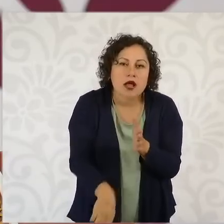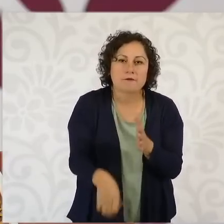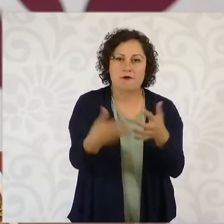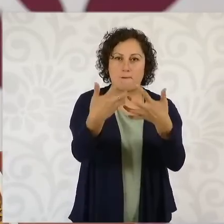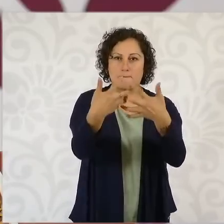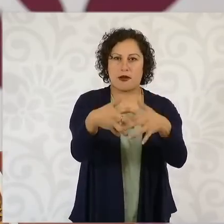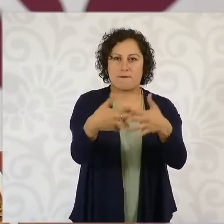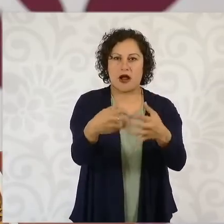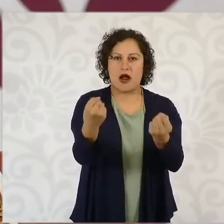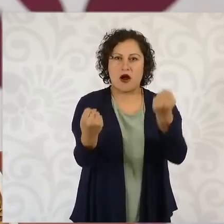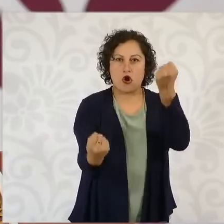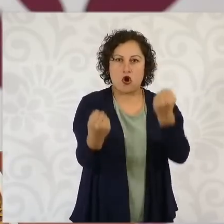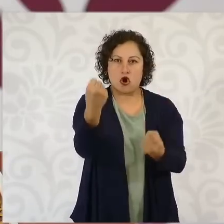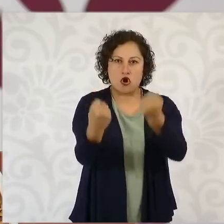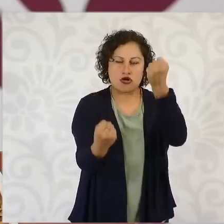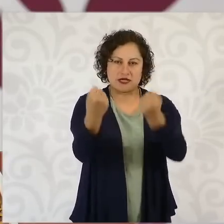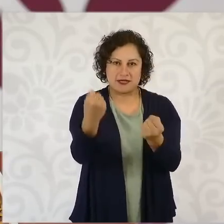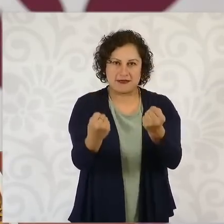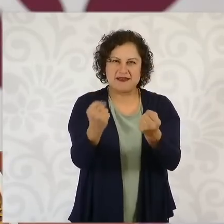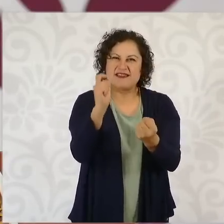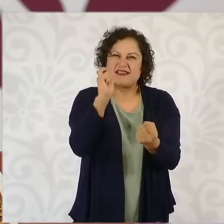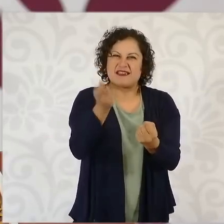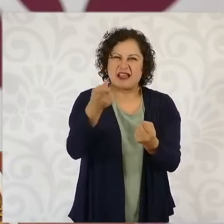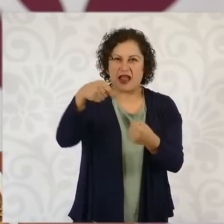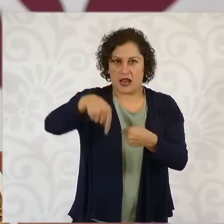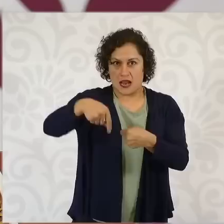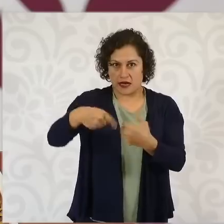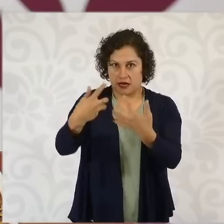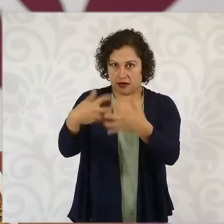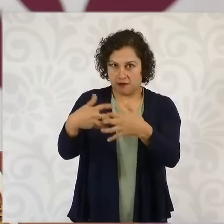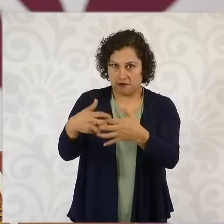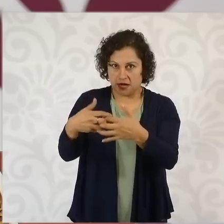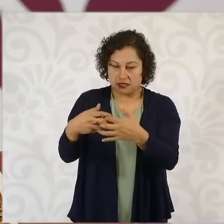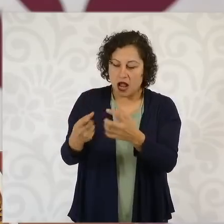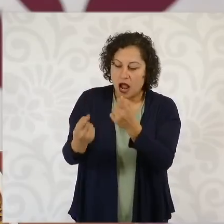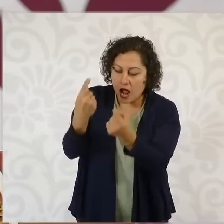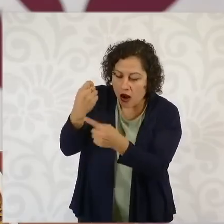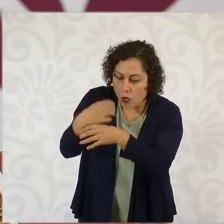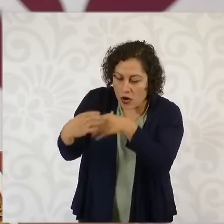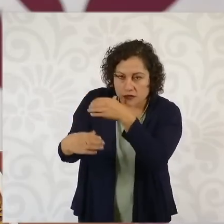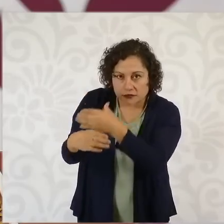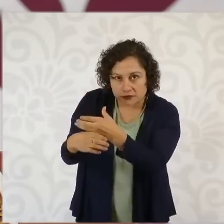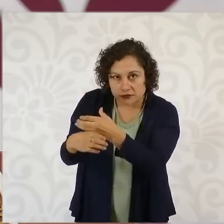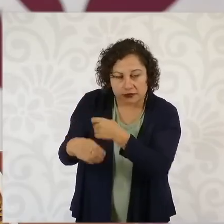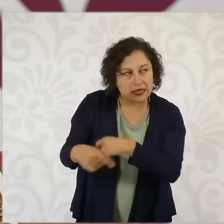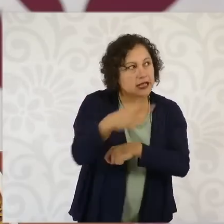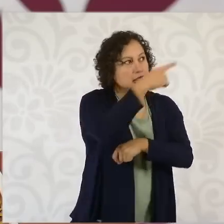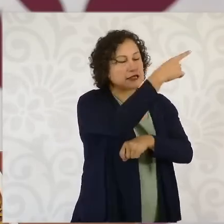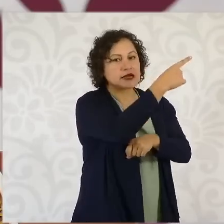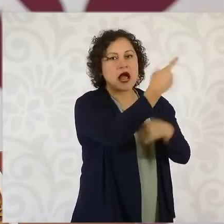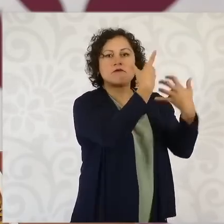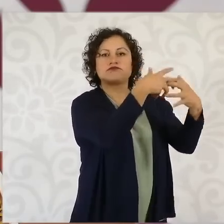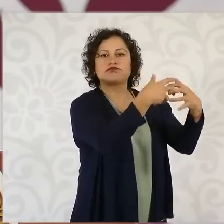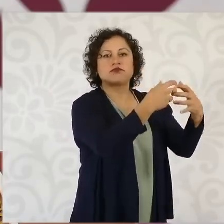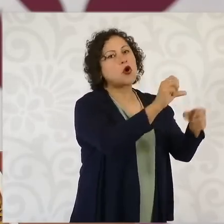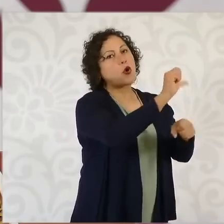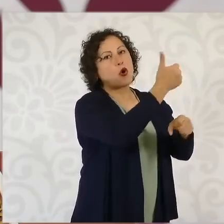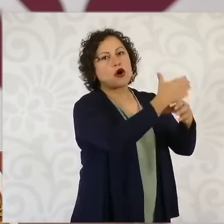que aquí se fabrica una parte y allá se fabrica otra y entonces eso genera mucha productividad